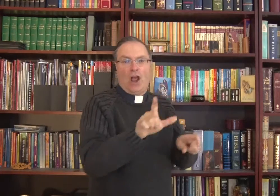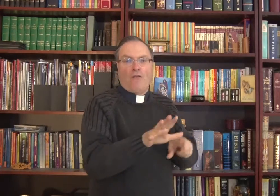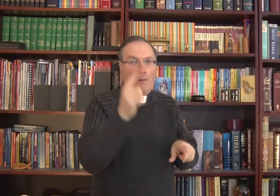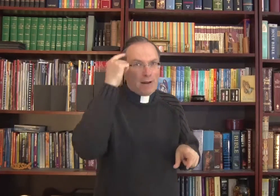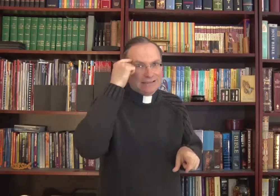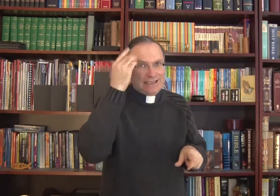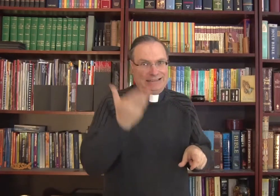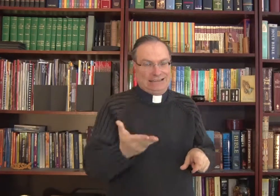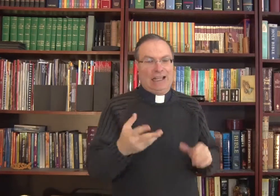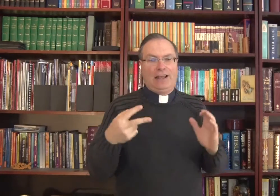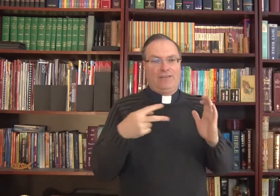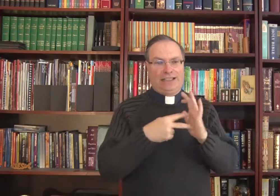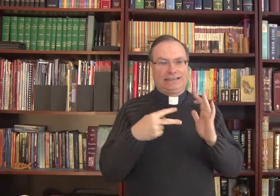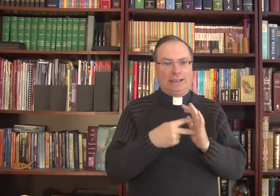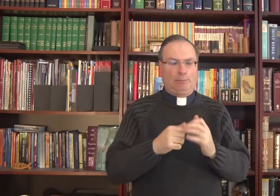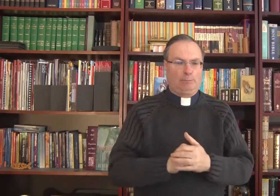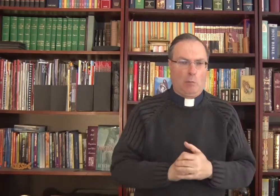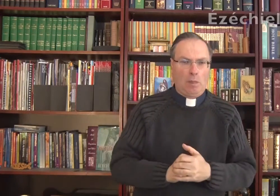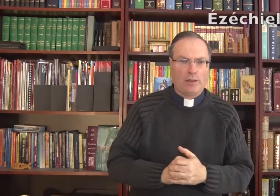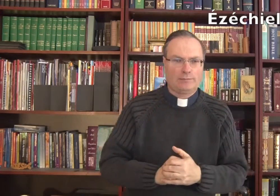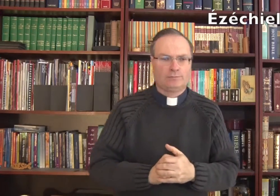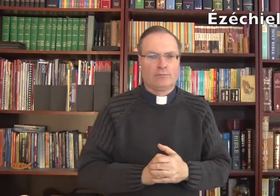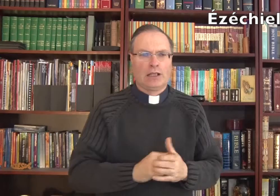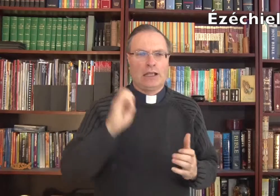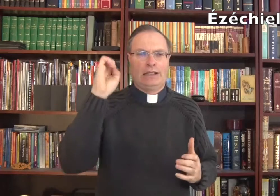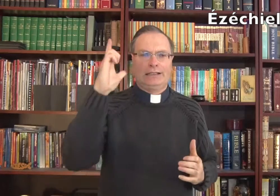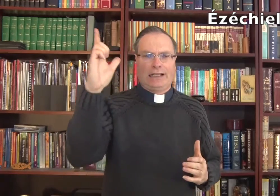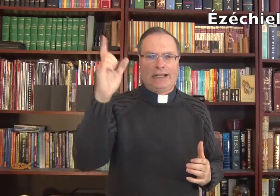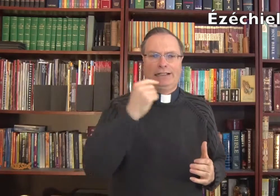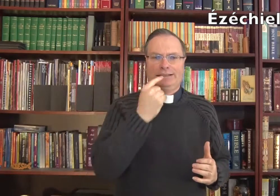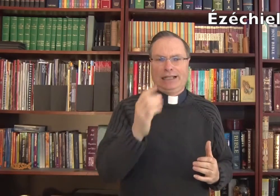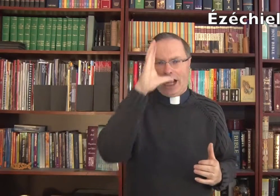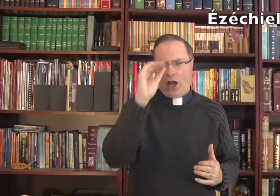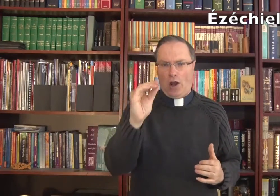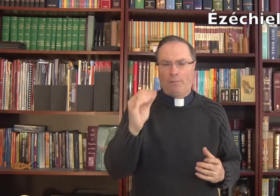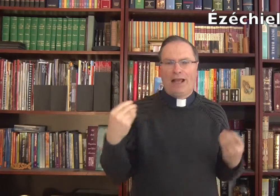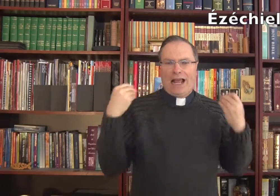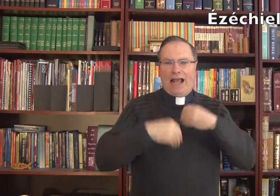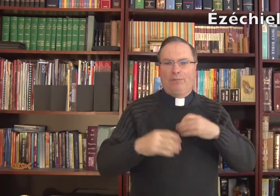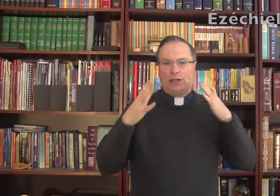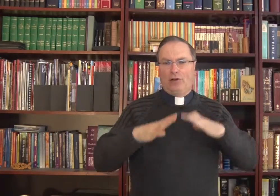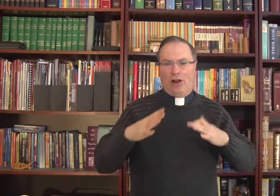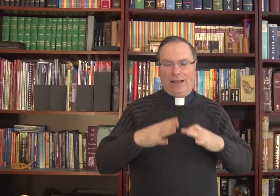fait penser à ces versets: «L'Éternel a dit à l'homme habillé de lin: